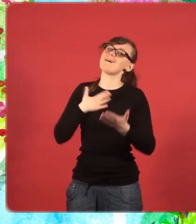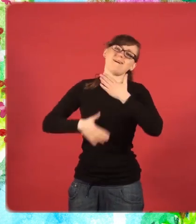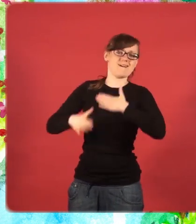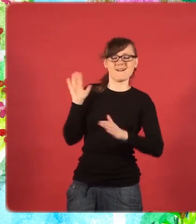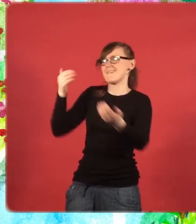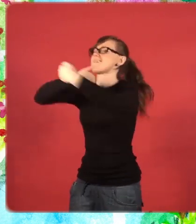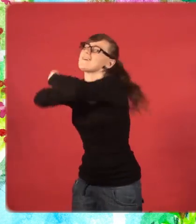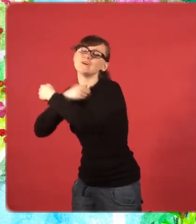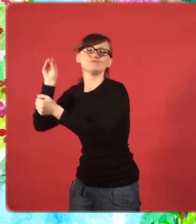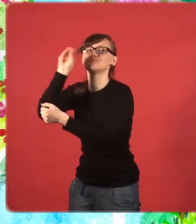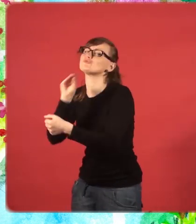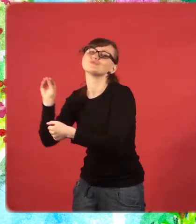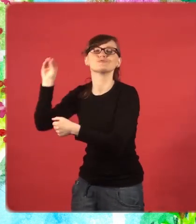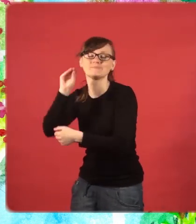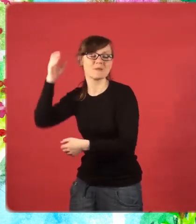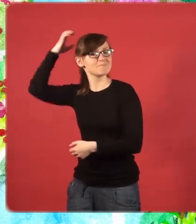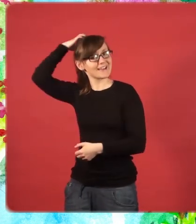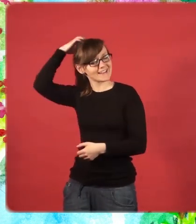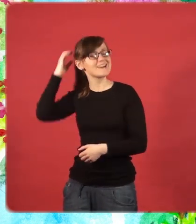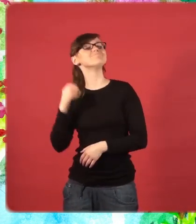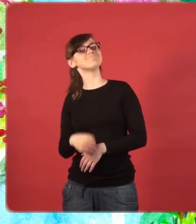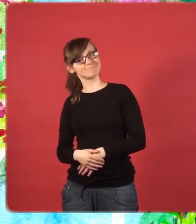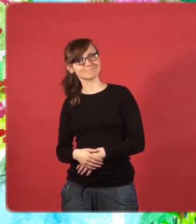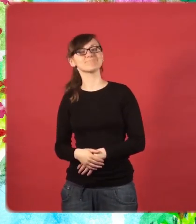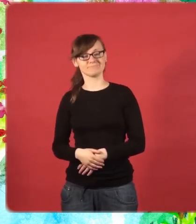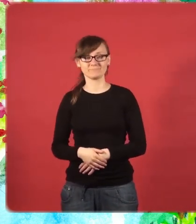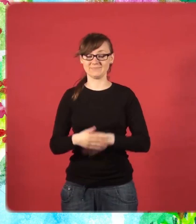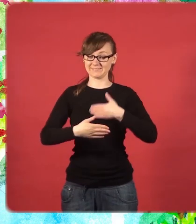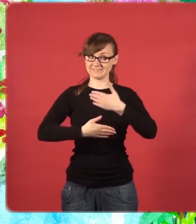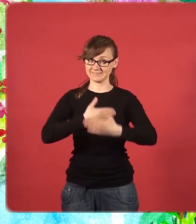Rozradowana Ania rzuciła się na szyję Maryli i ucałowała jej policzki.